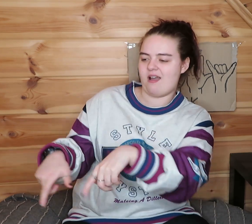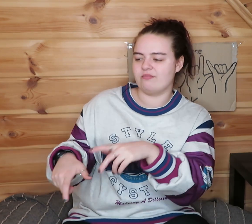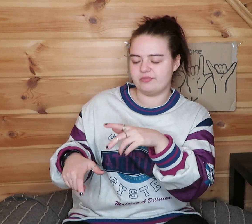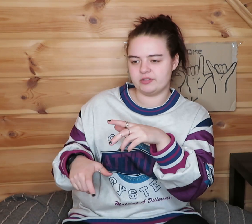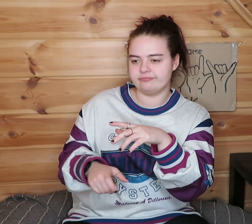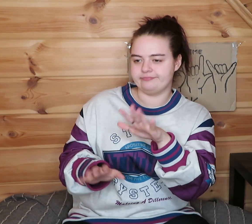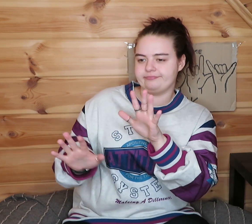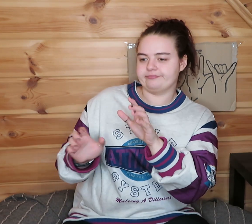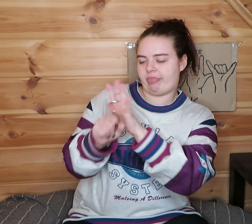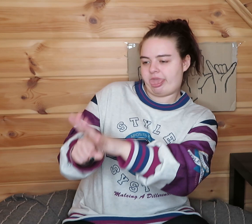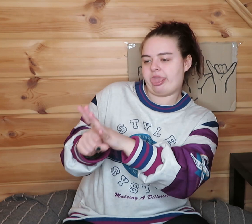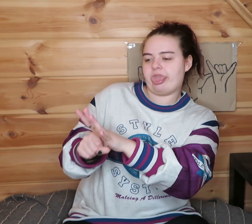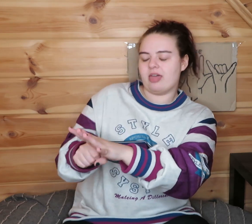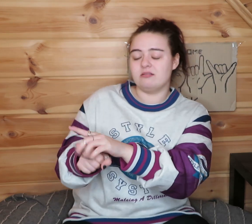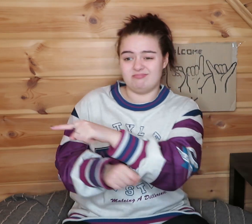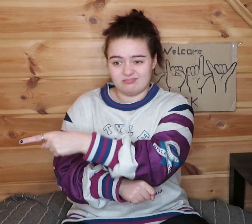Sie diskriminieren sie.